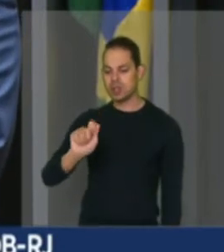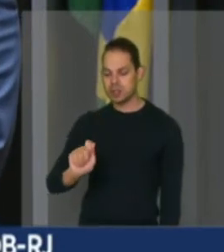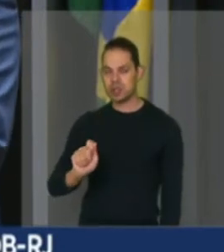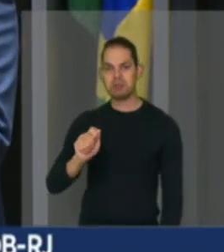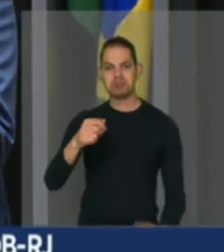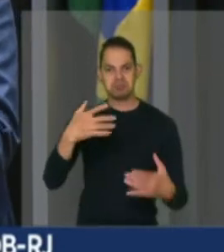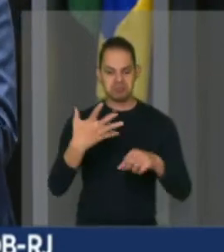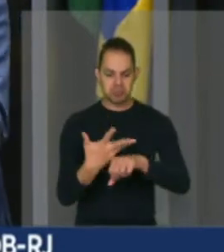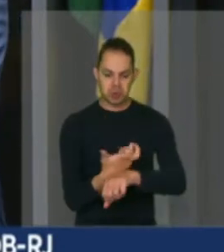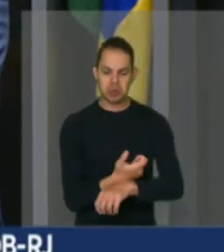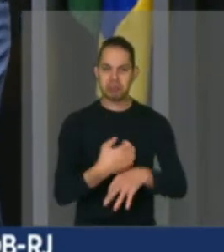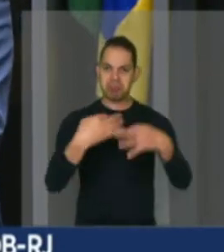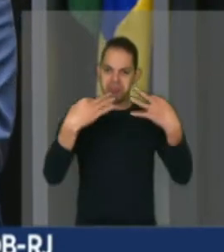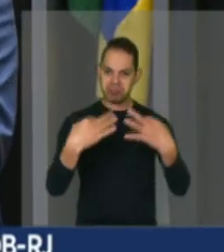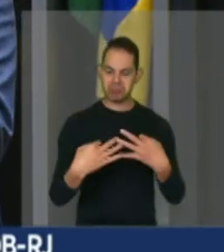GESTÃO É FRENTE ÂNGELA AGORA APONTA PARA 22 E 23 SOB